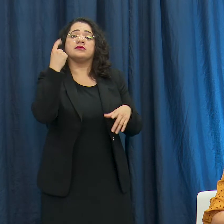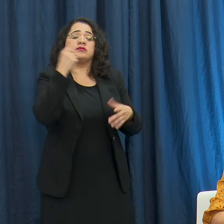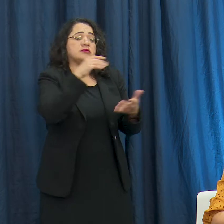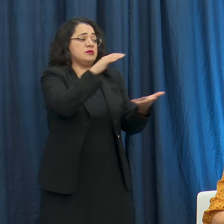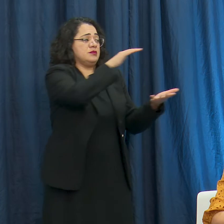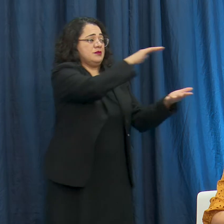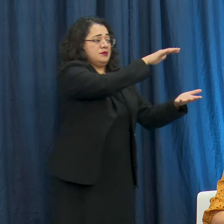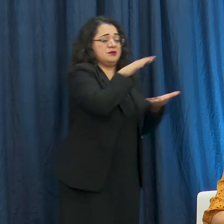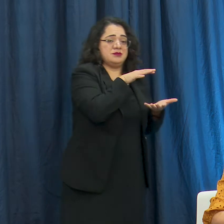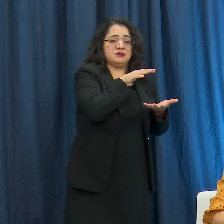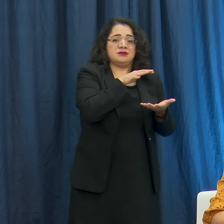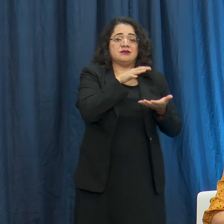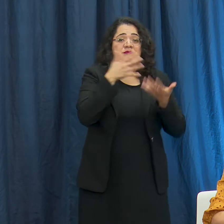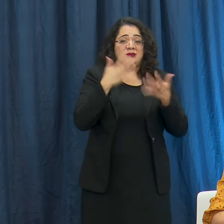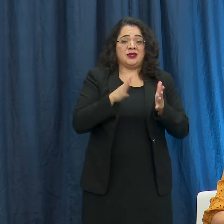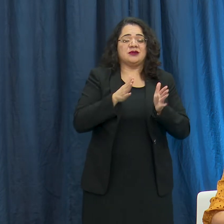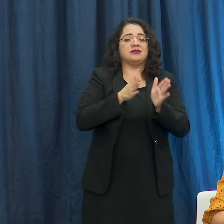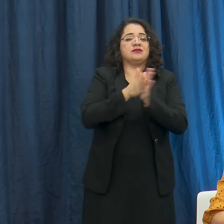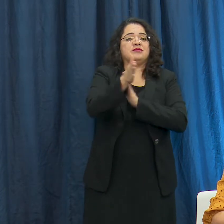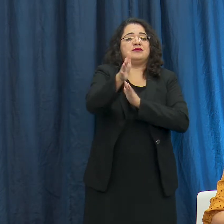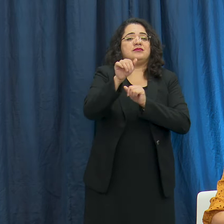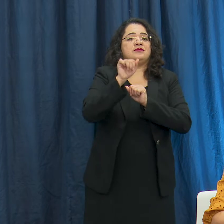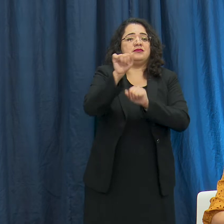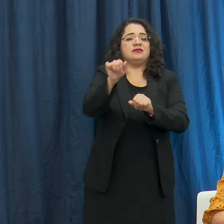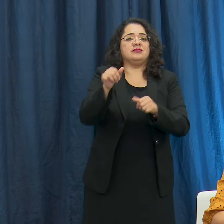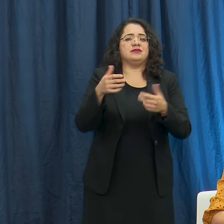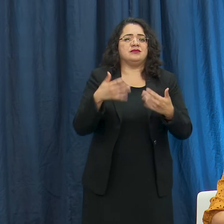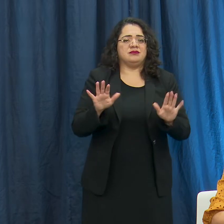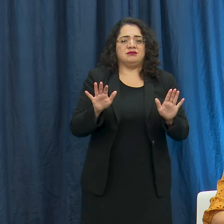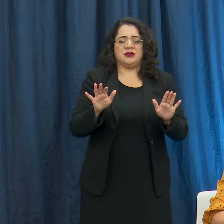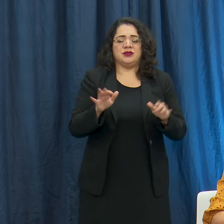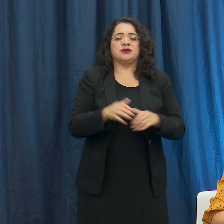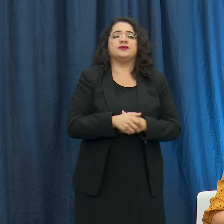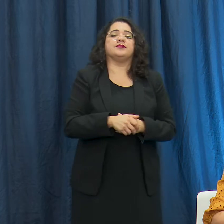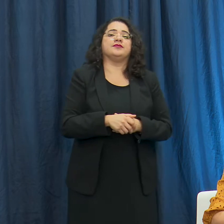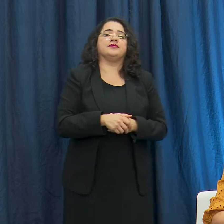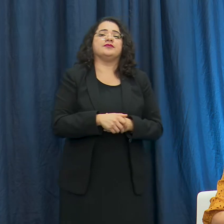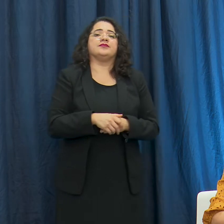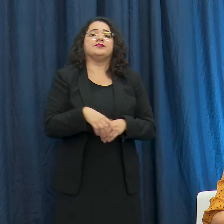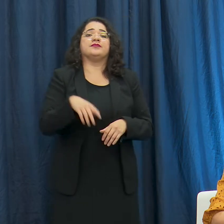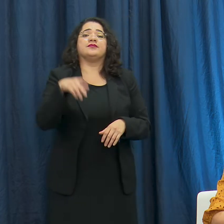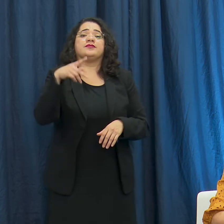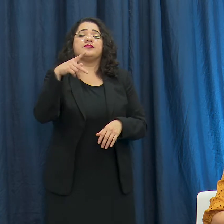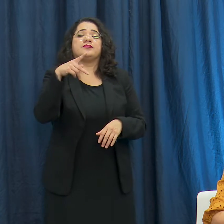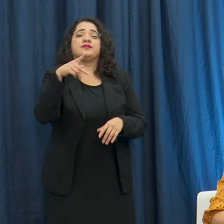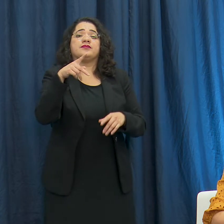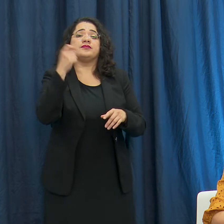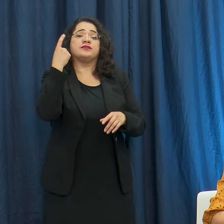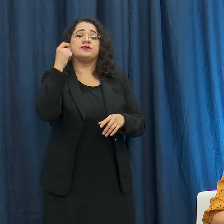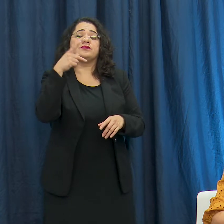dela solo de la cerca implement our UN protocol the disinfectant the distancia